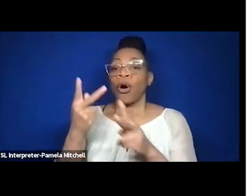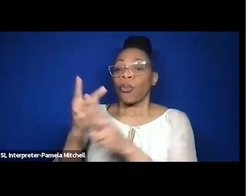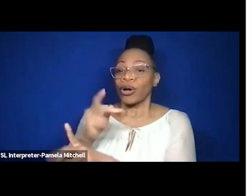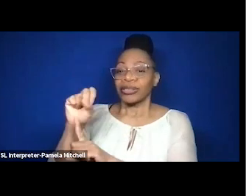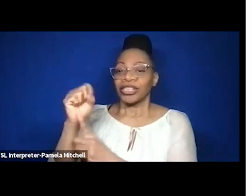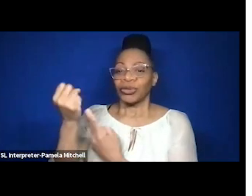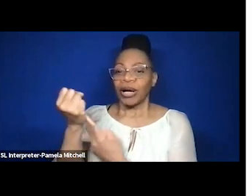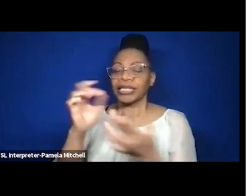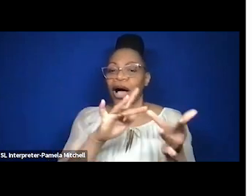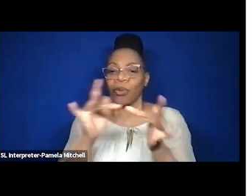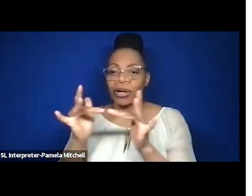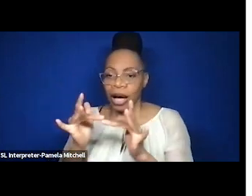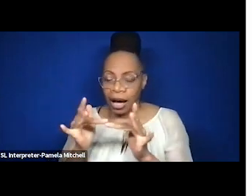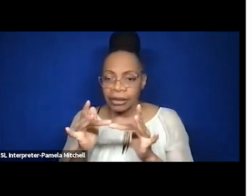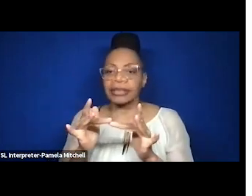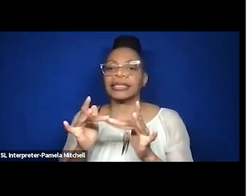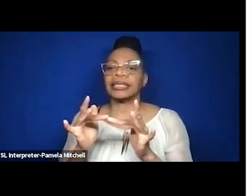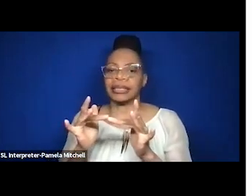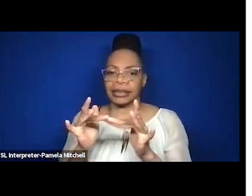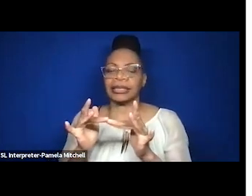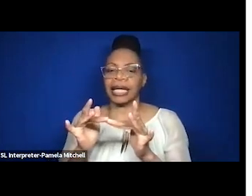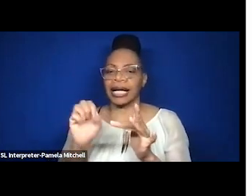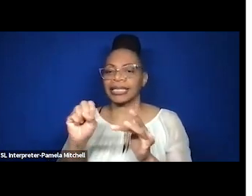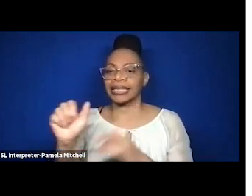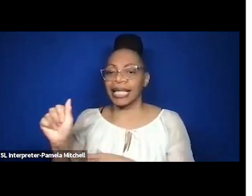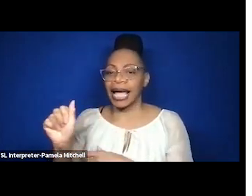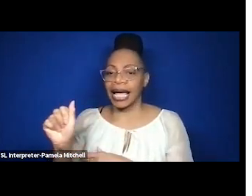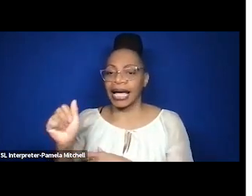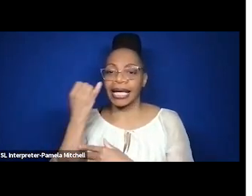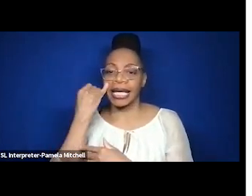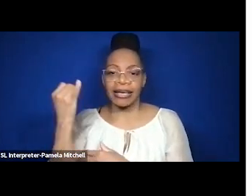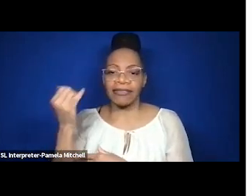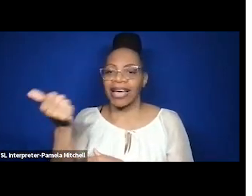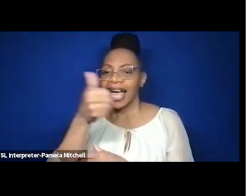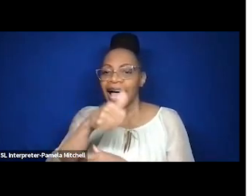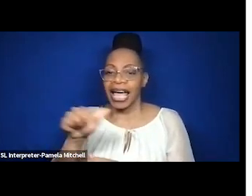si tienen alguna otra pregunta. Y también uso la lista de verificación que está en el sitio web de SOAR,